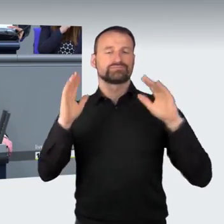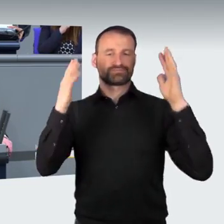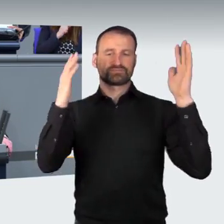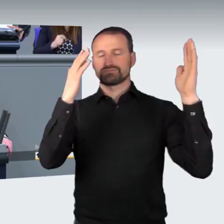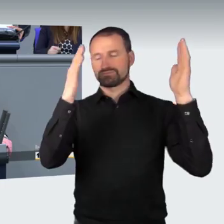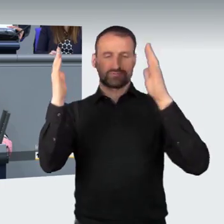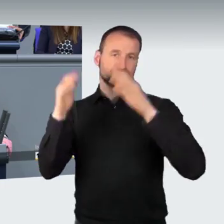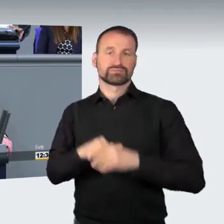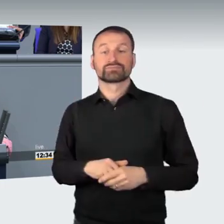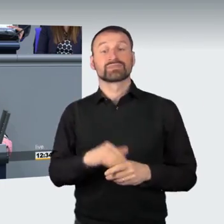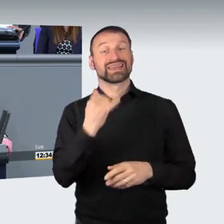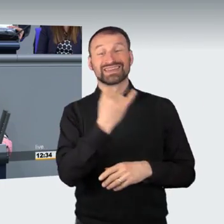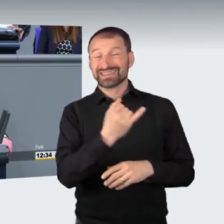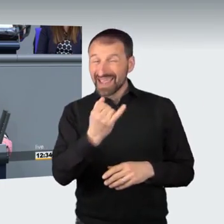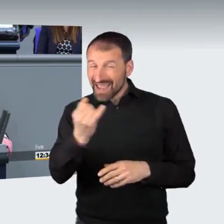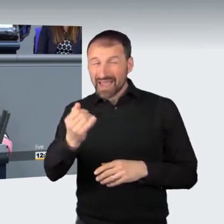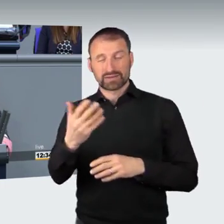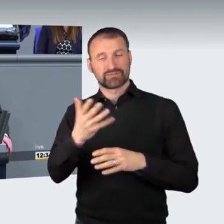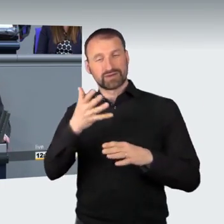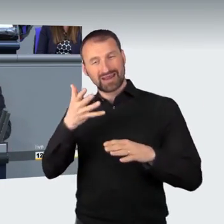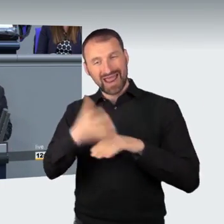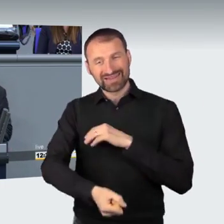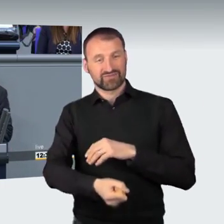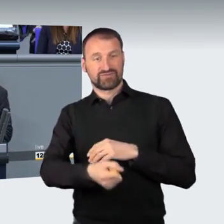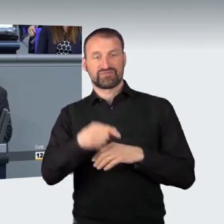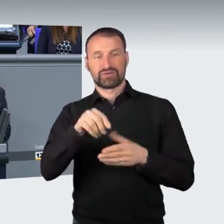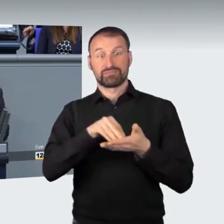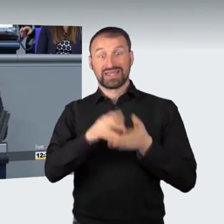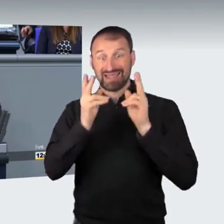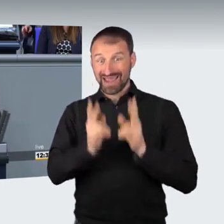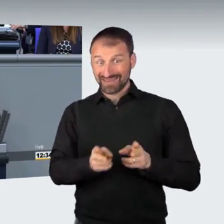zwischen den unterschiedlichen Interessen auch wirklich gewährleistet bleibt.